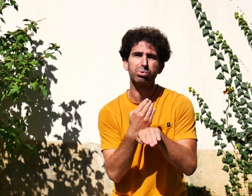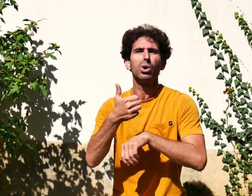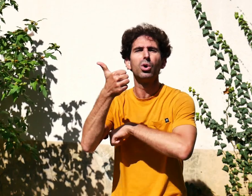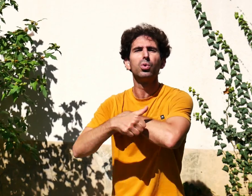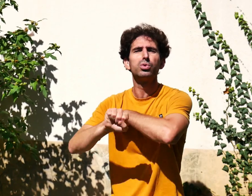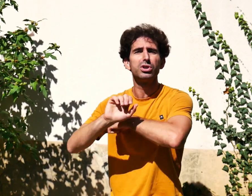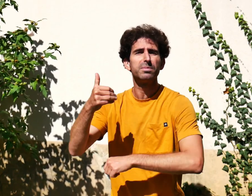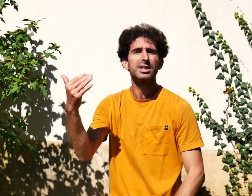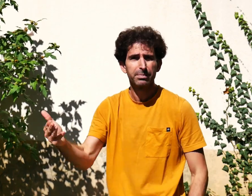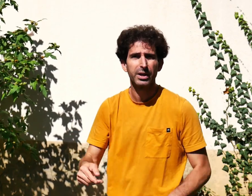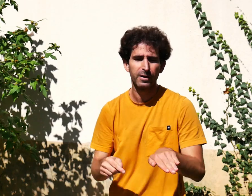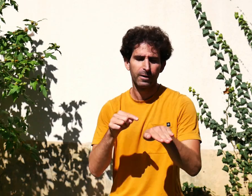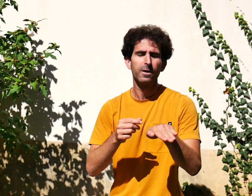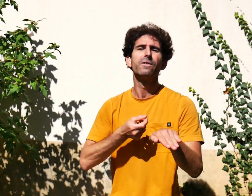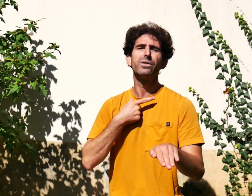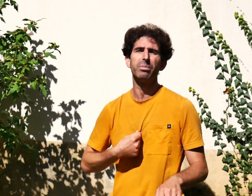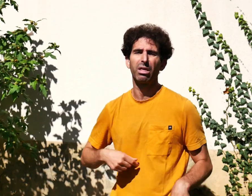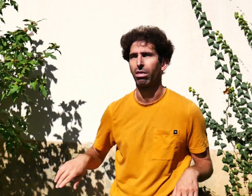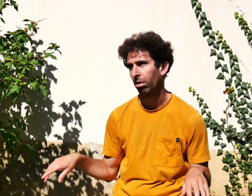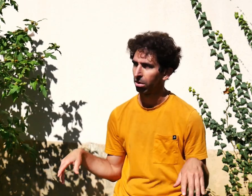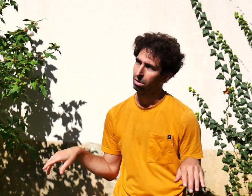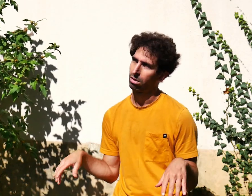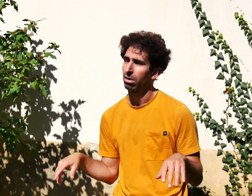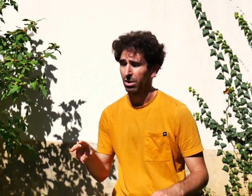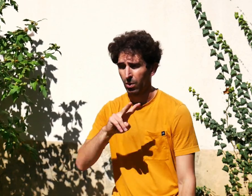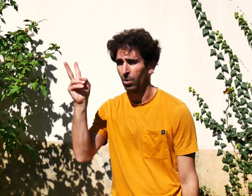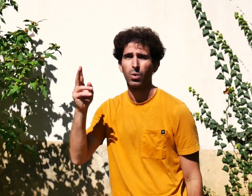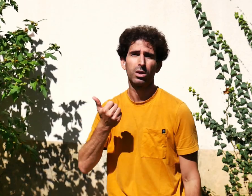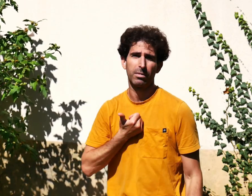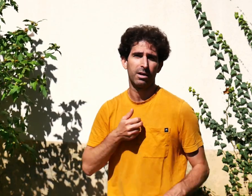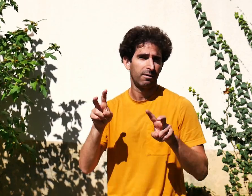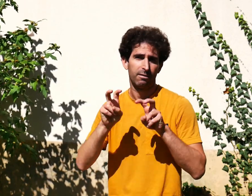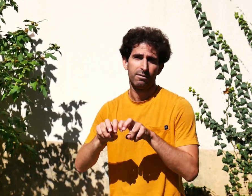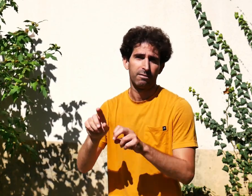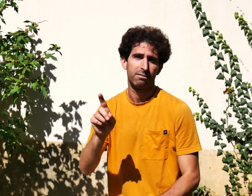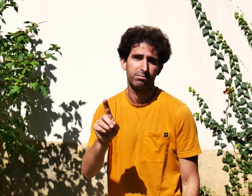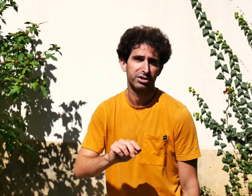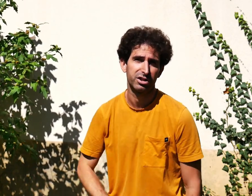Au bout d'une semaine, la femelle est épuisée. Elle ne va pas chercher d'autres mâles.